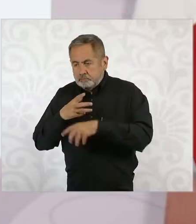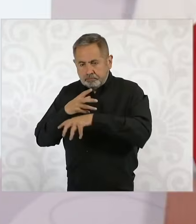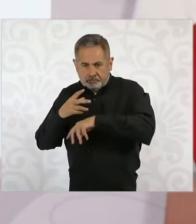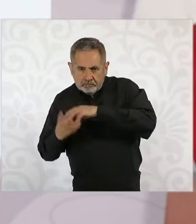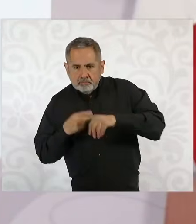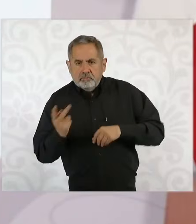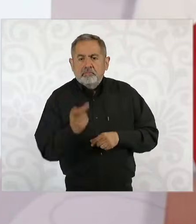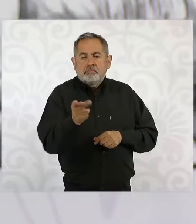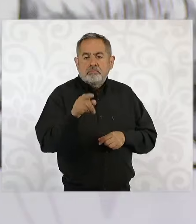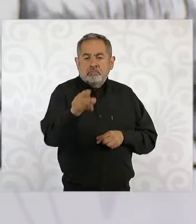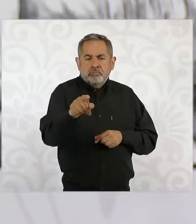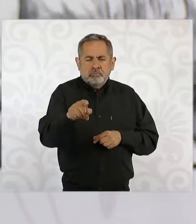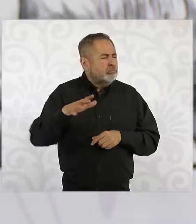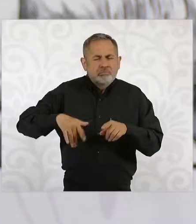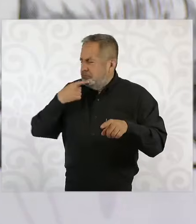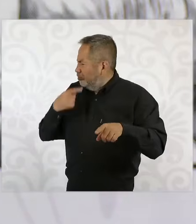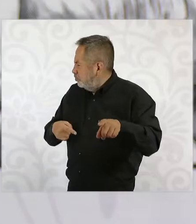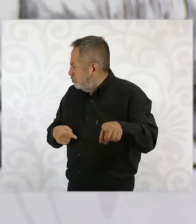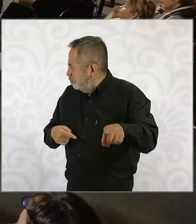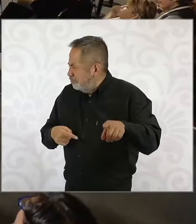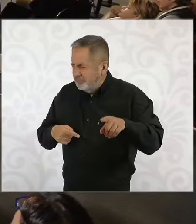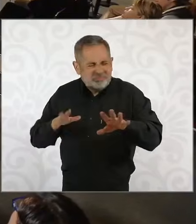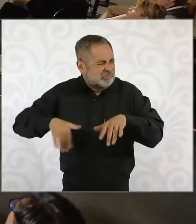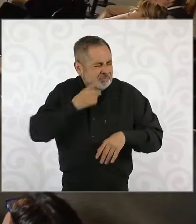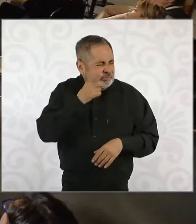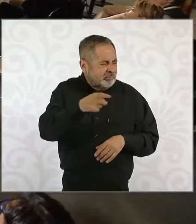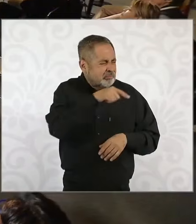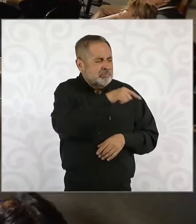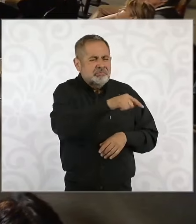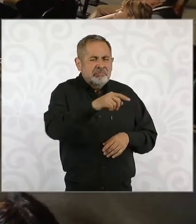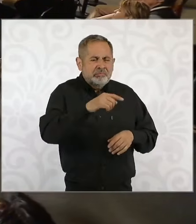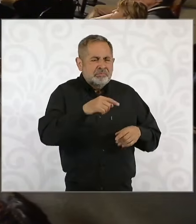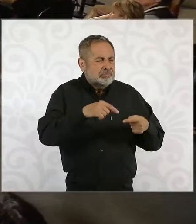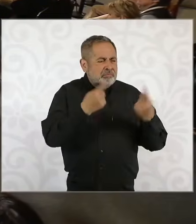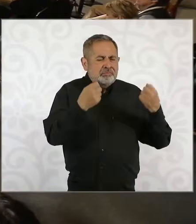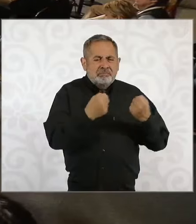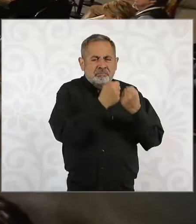sí dijo que era, ¿cómo dijo? Una campaña, ¿cómo dijo? Eh, una disputa entre No, pero dijo que